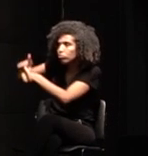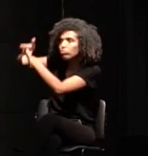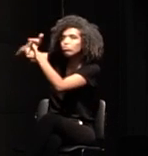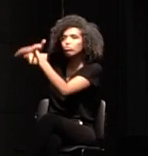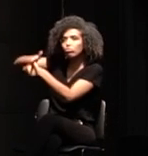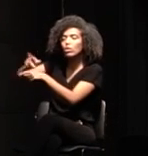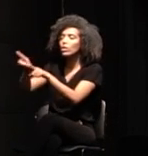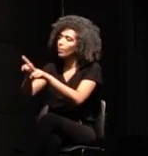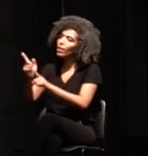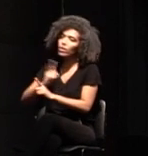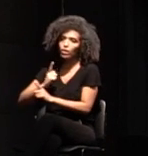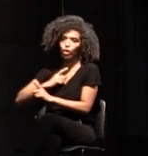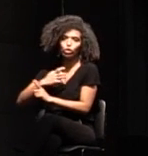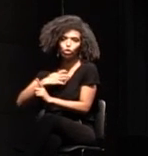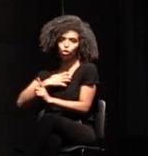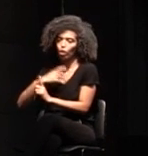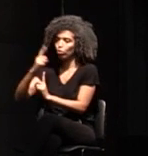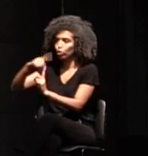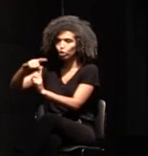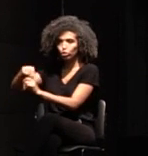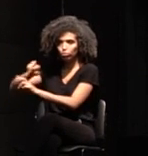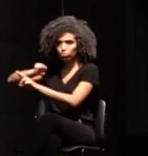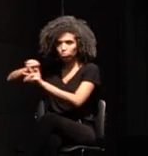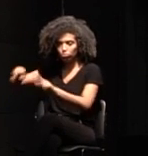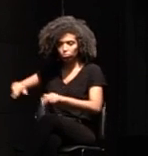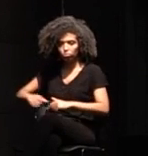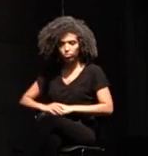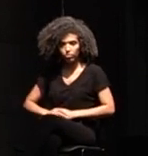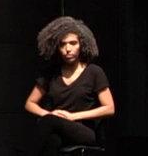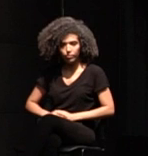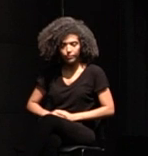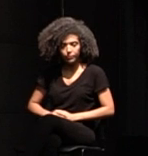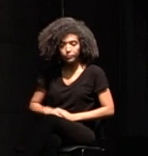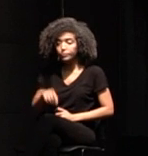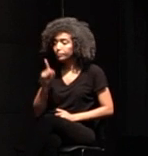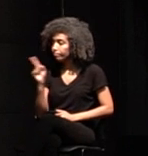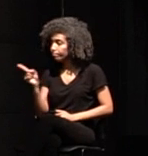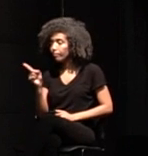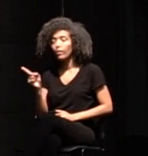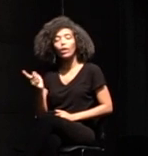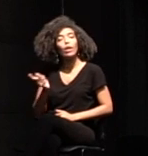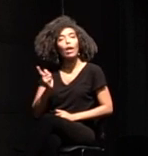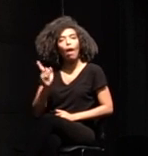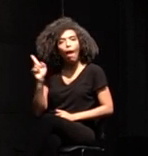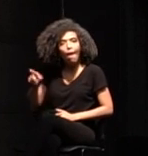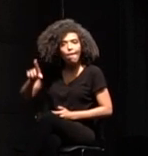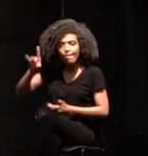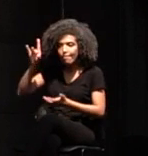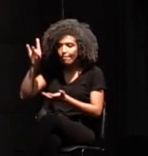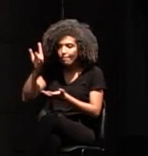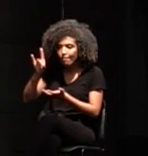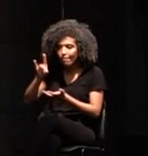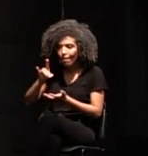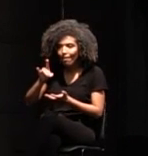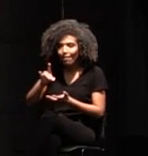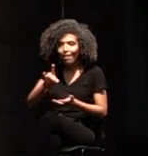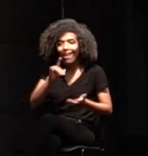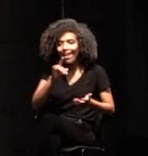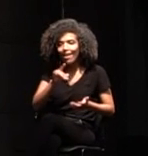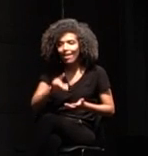E uma das coisas que me interessa sobre De Hirsch é que ela é verdadeiramente uma cineasta experimental